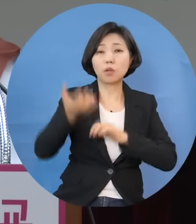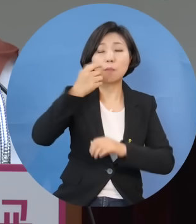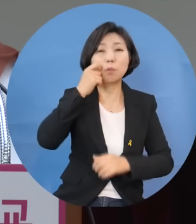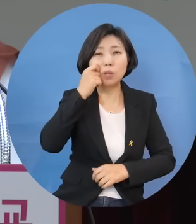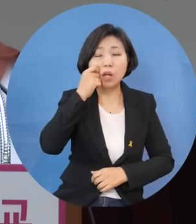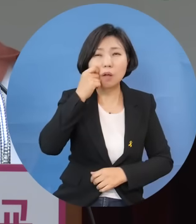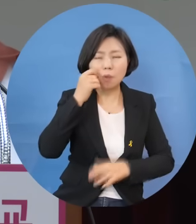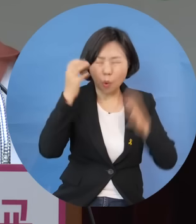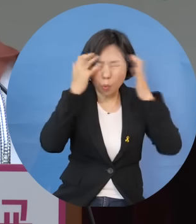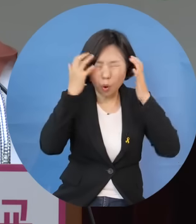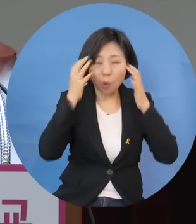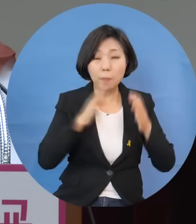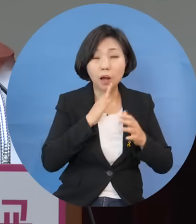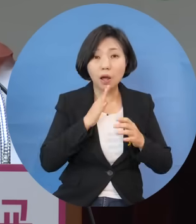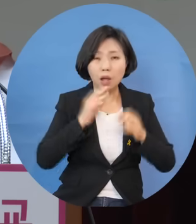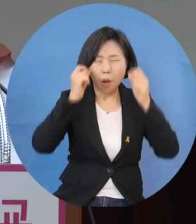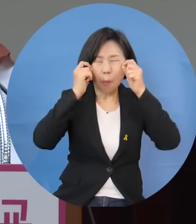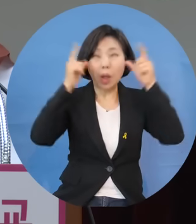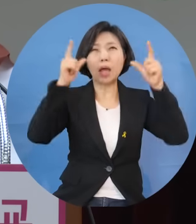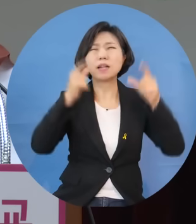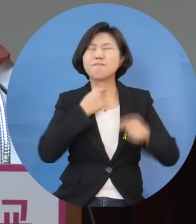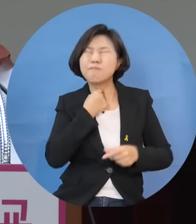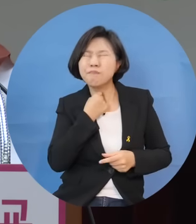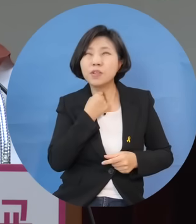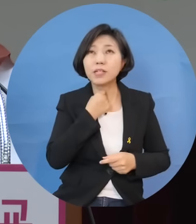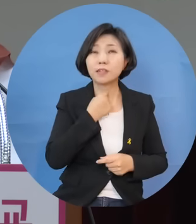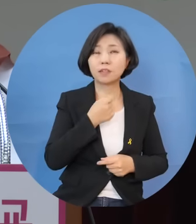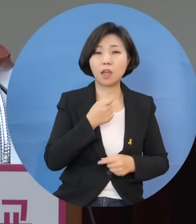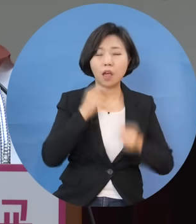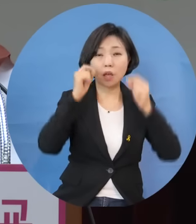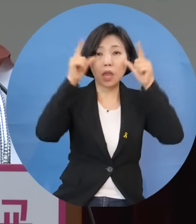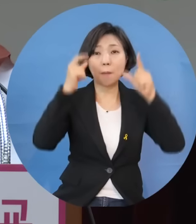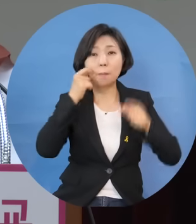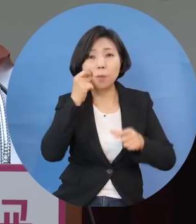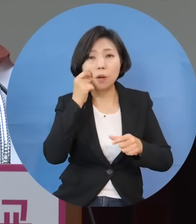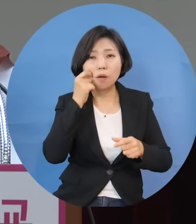'깨달아야지!' 하다가 깨닫지 못 하면 어떨까? 괴롭겠지요.